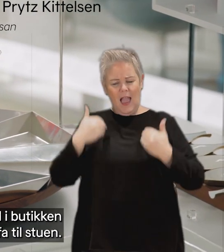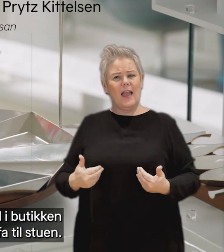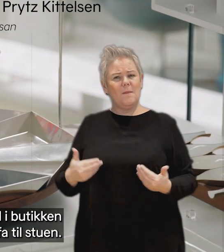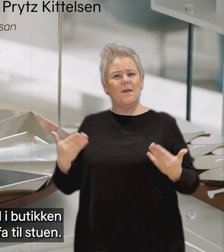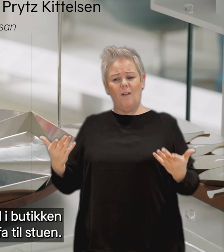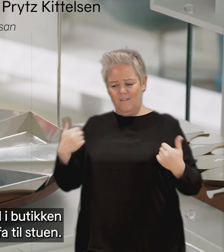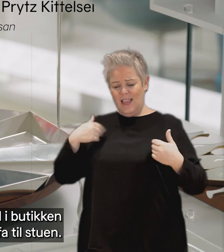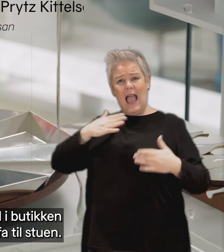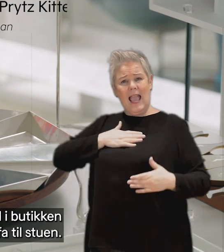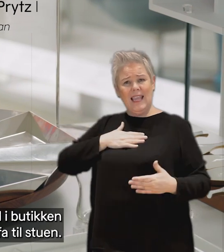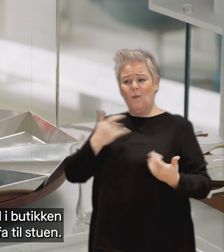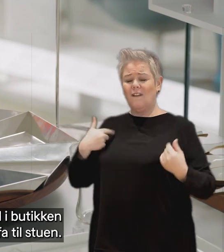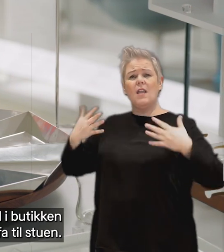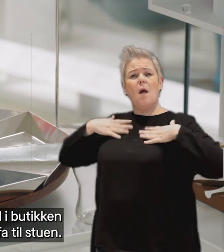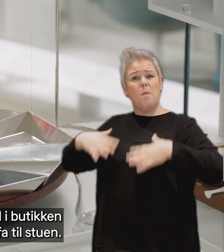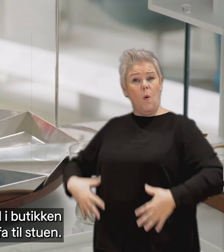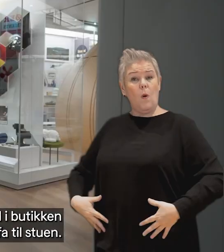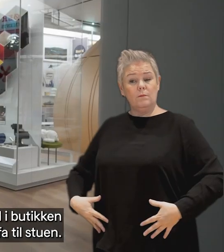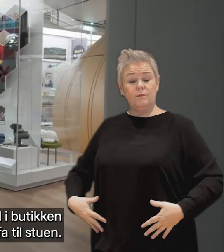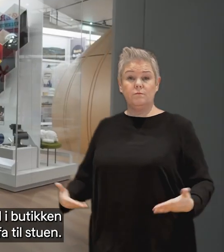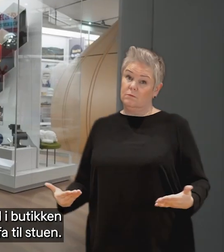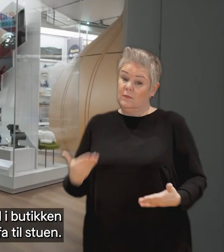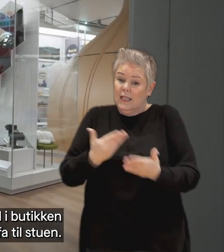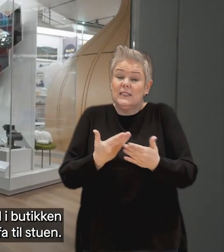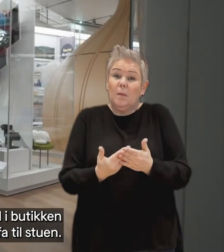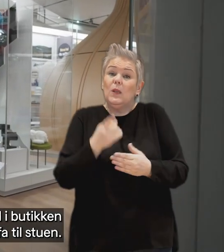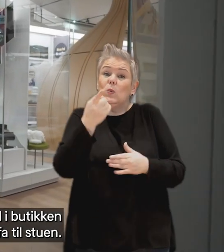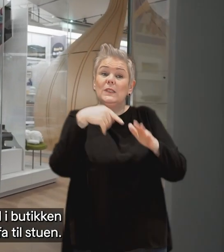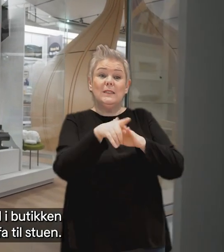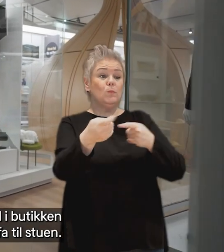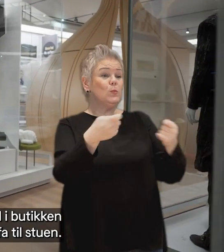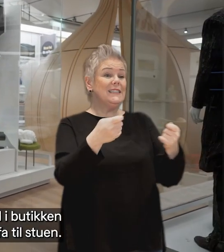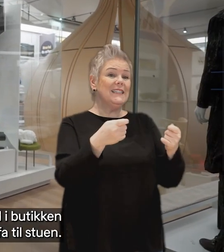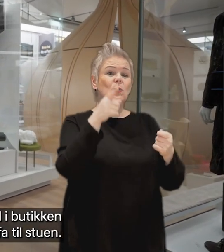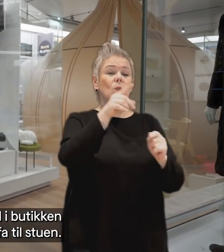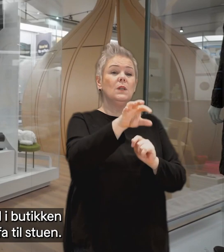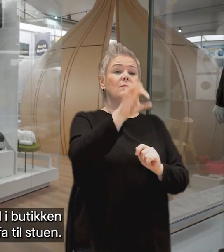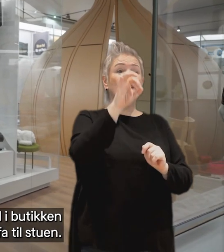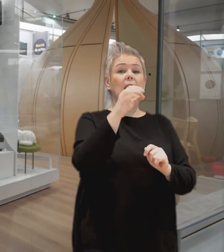For eksempel da du stod i butikken og valgte en bestemt sofa til stuen.